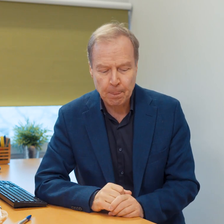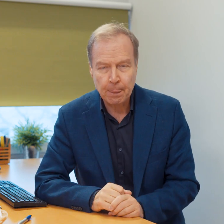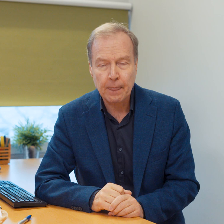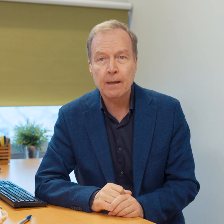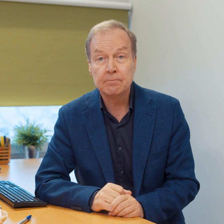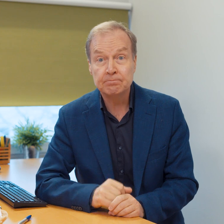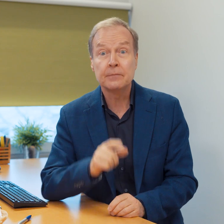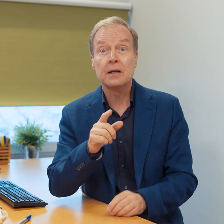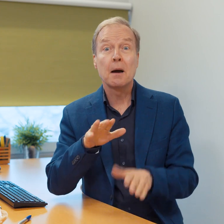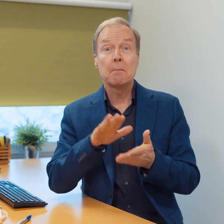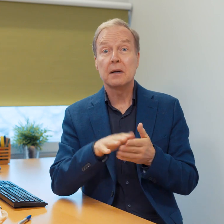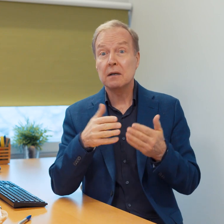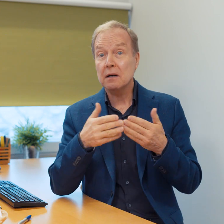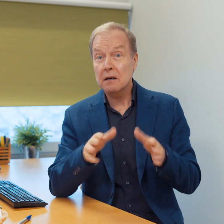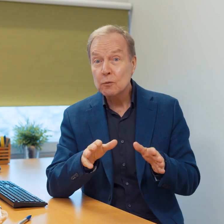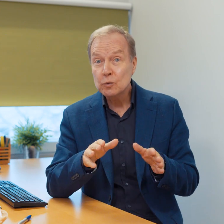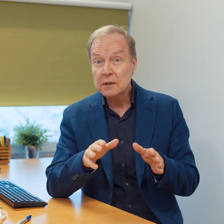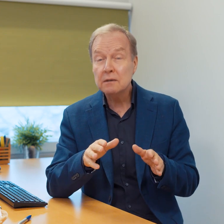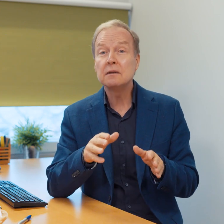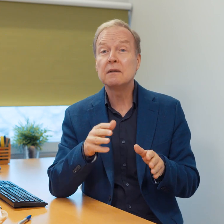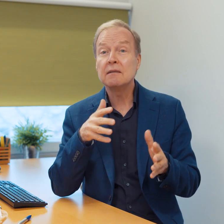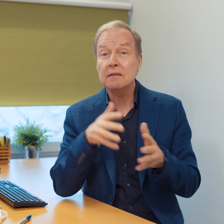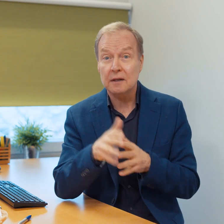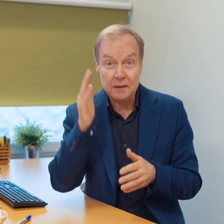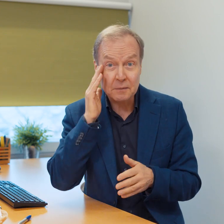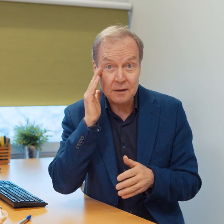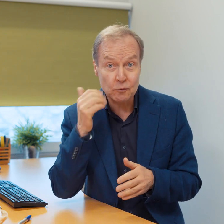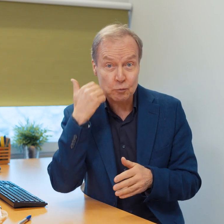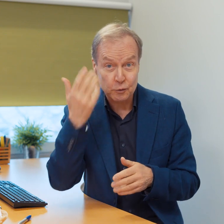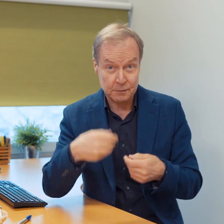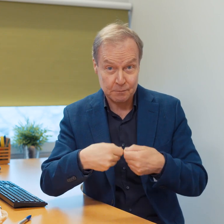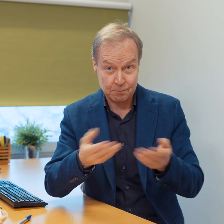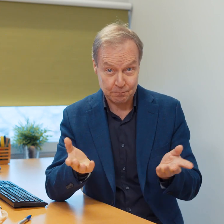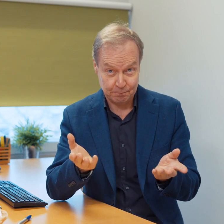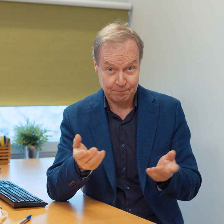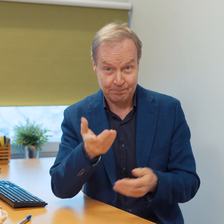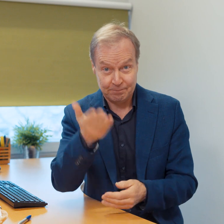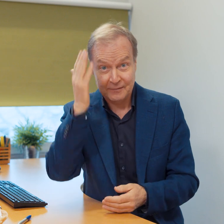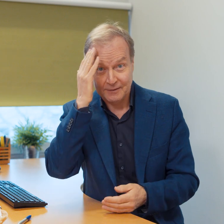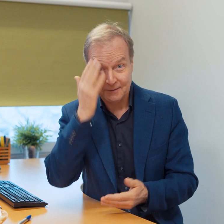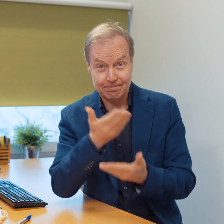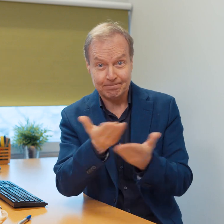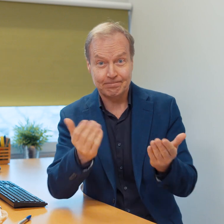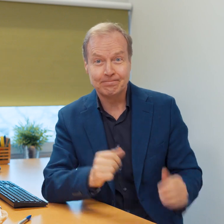Paikka auki -hausta tulee myöhemmin lisätietoja liiton verkkosivulle.